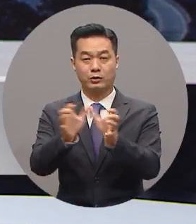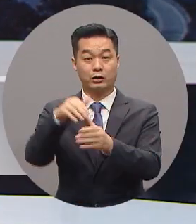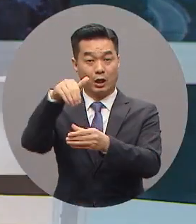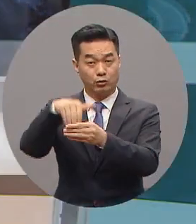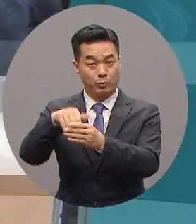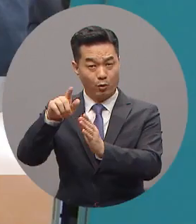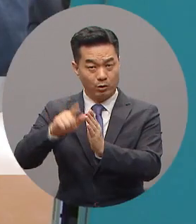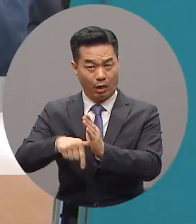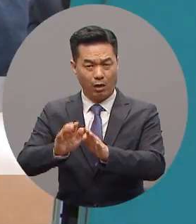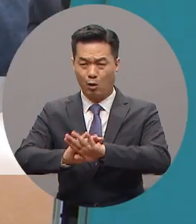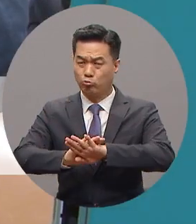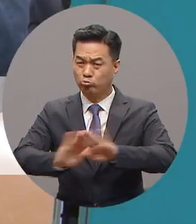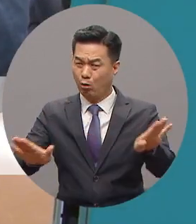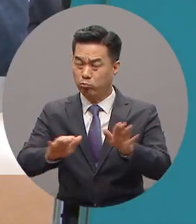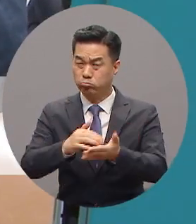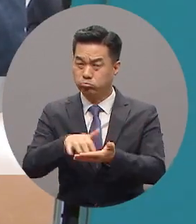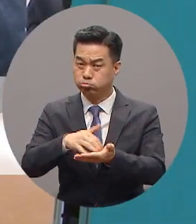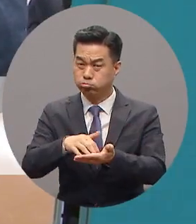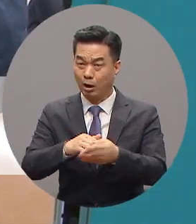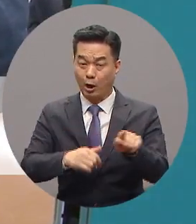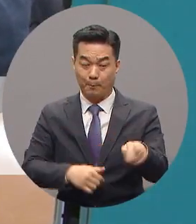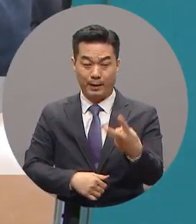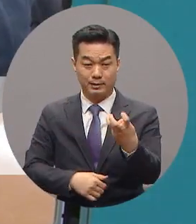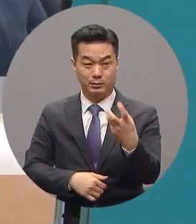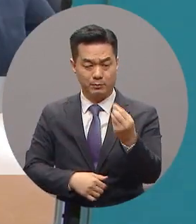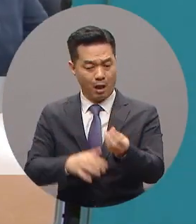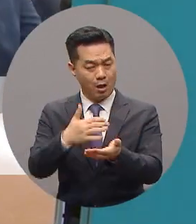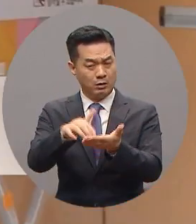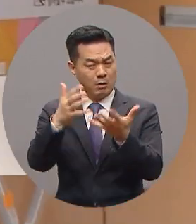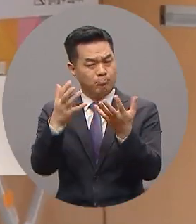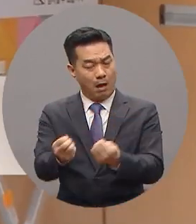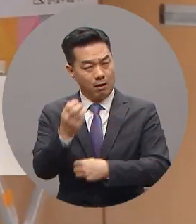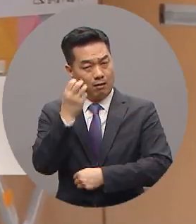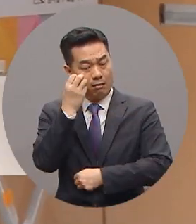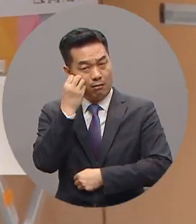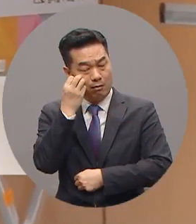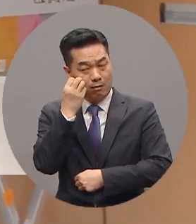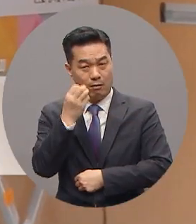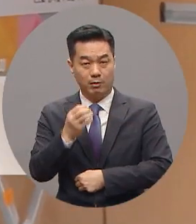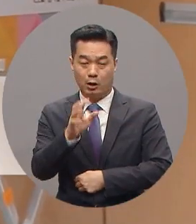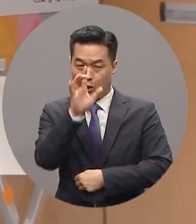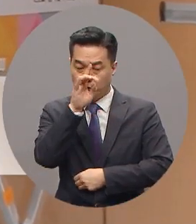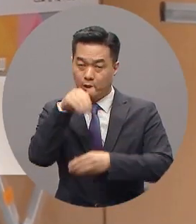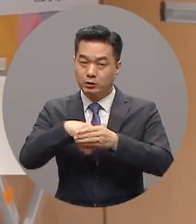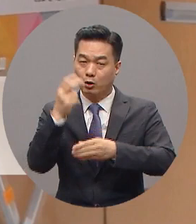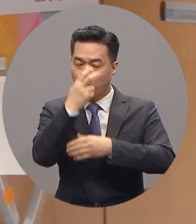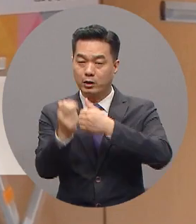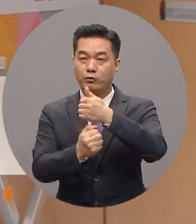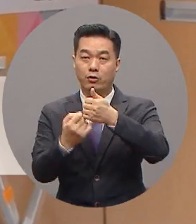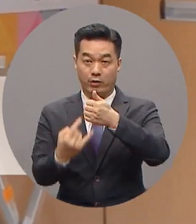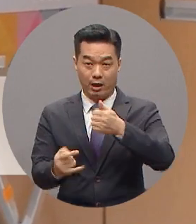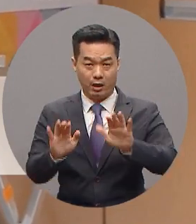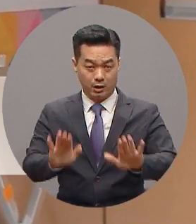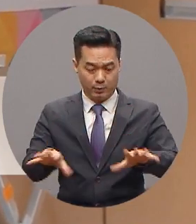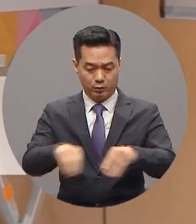(앵커) 410 총선 비례대표를 뽑는 정당 투표에서 무효표가 역대 최다인 131만 표에